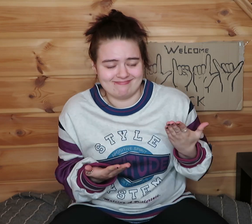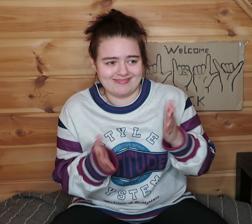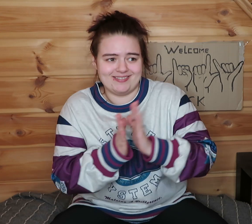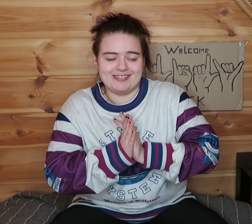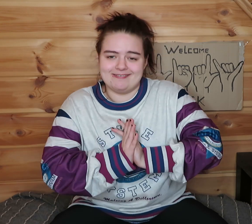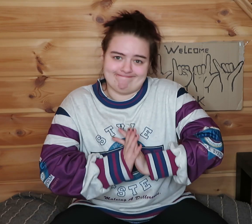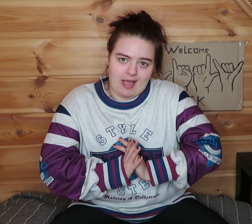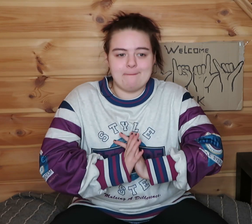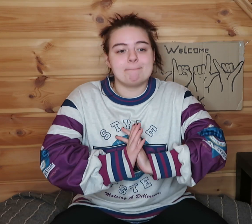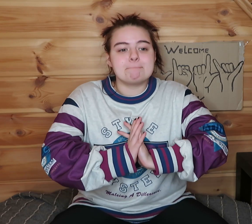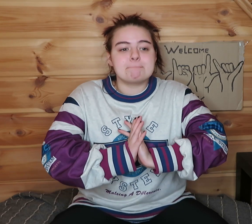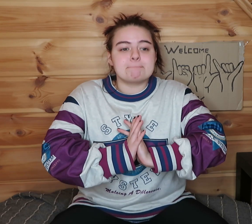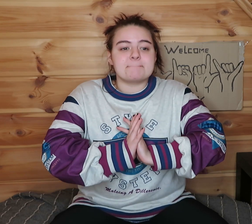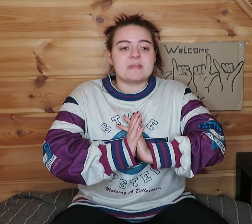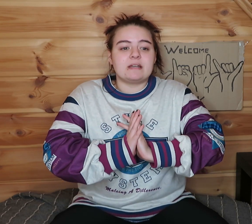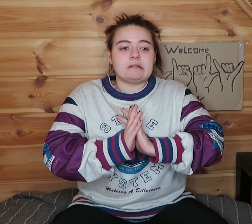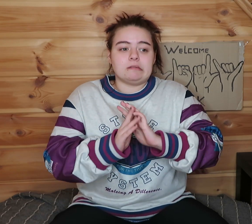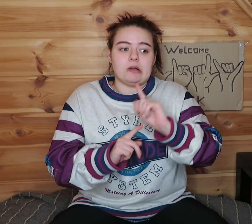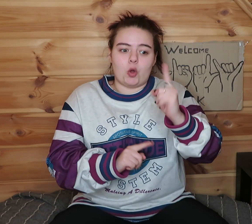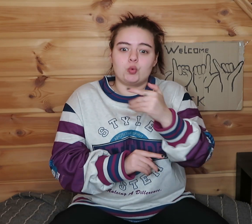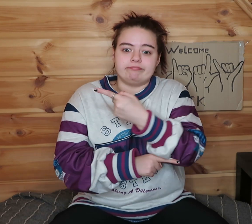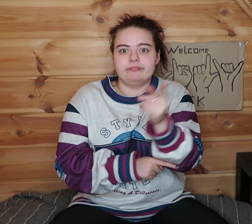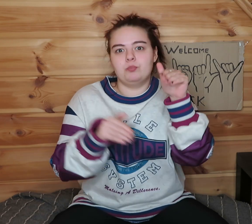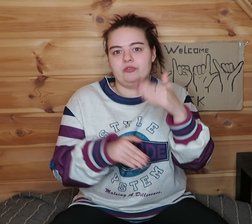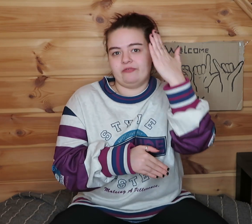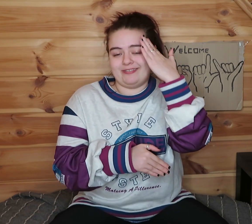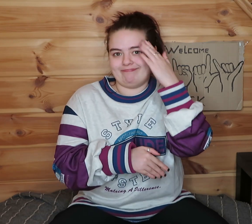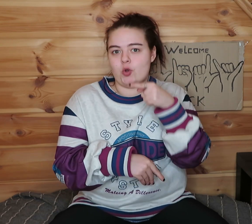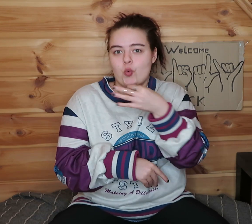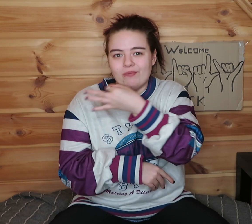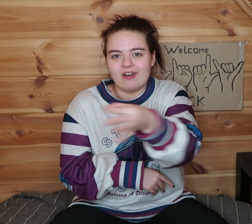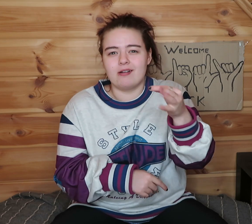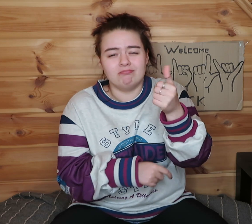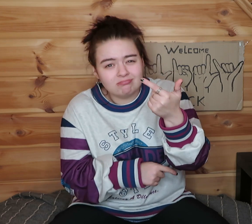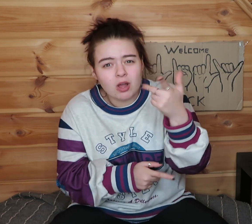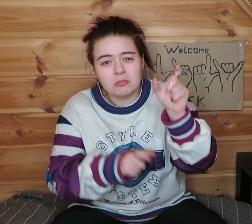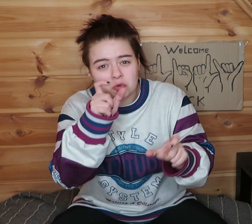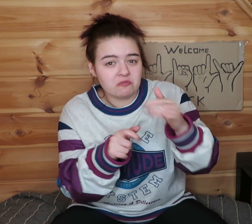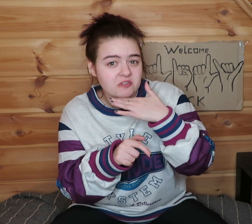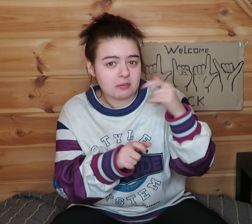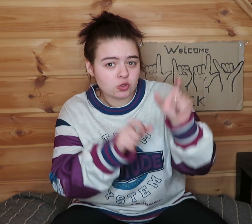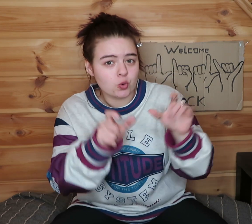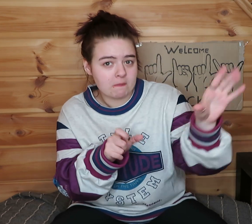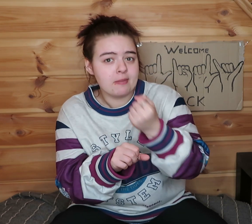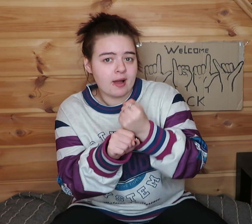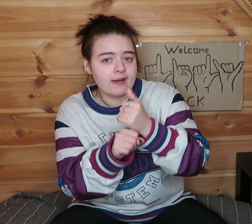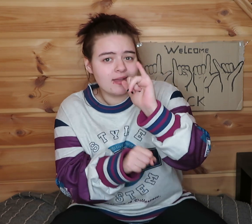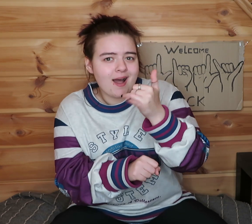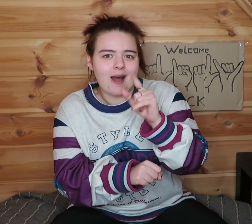Auch ist gut zu wissen, dass zwar einige Personen mitgemacht haben